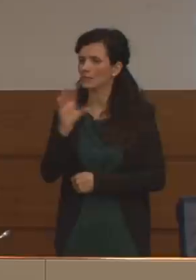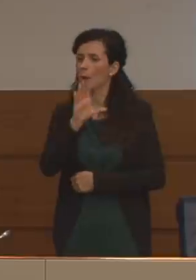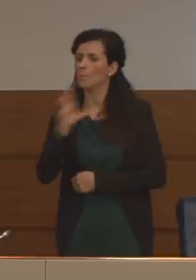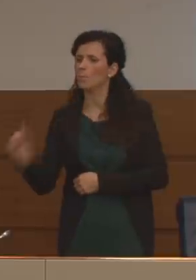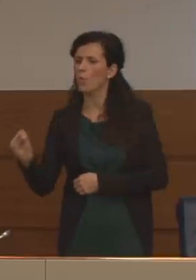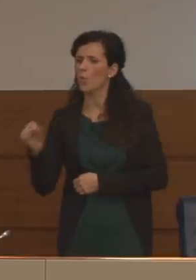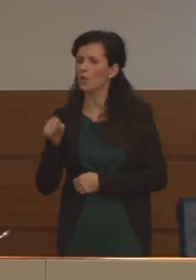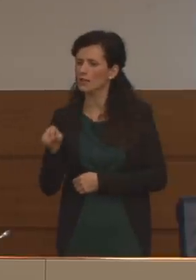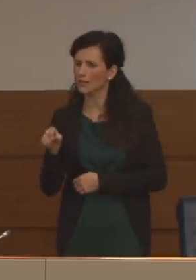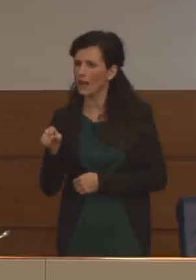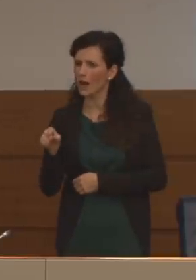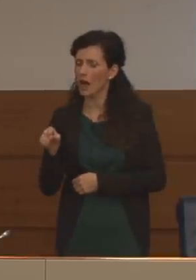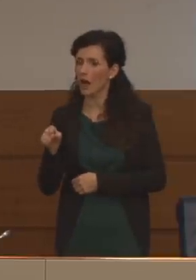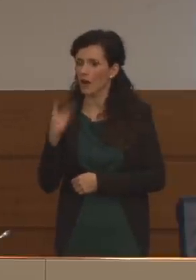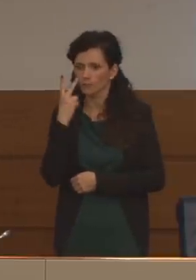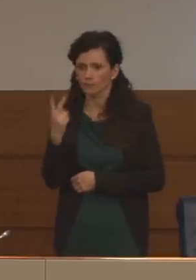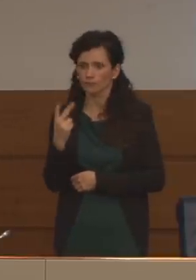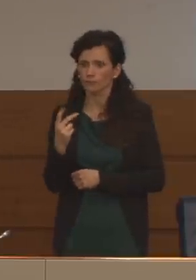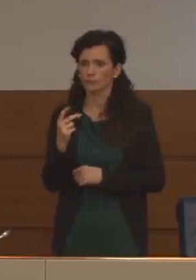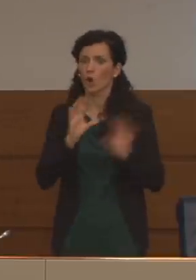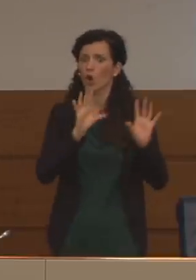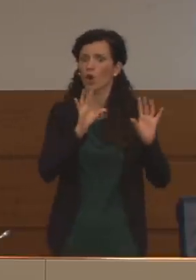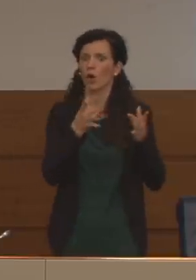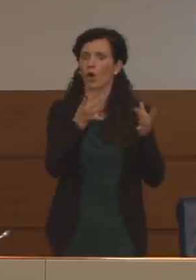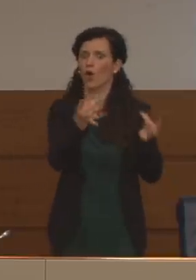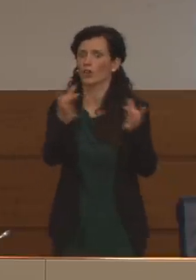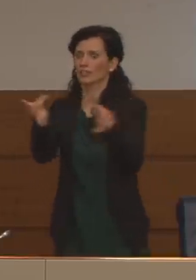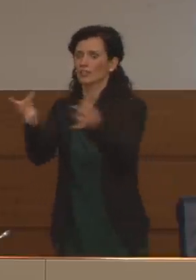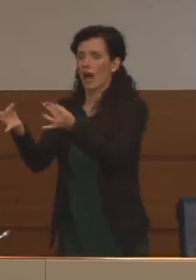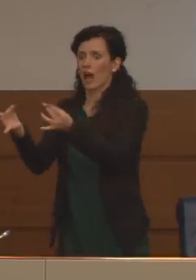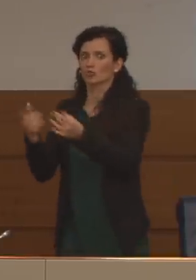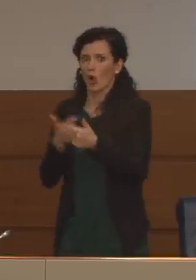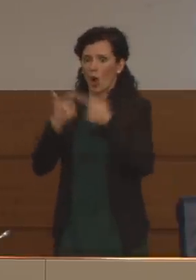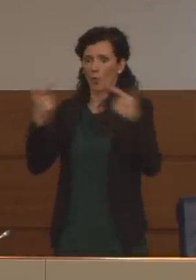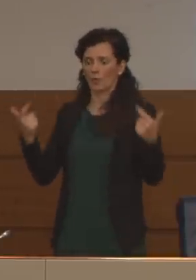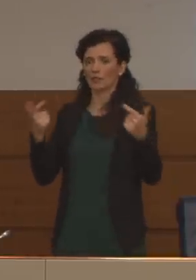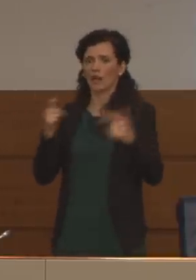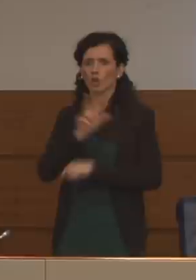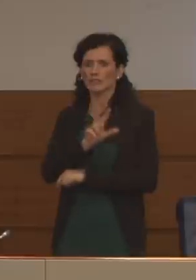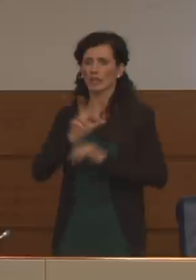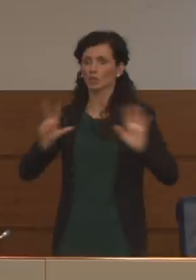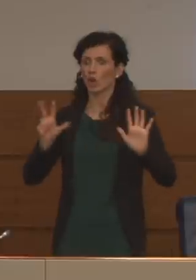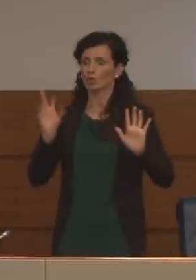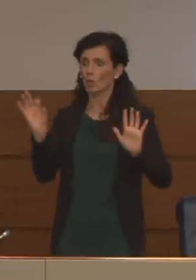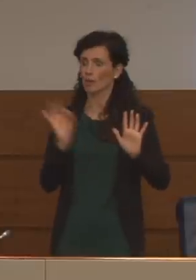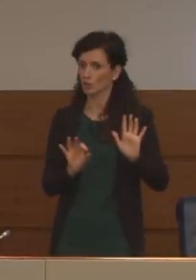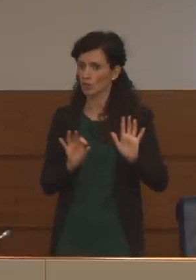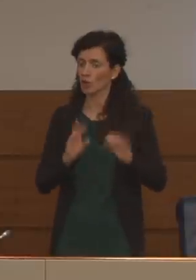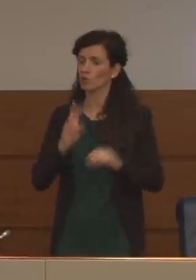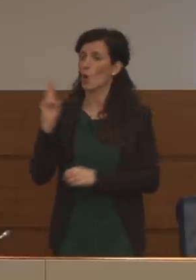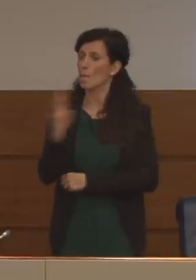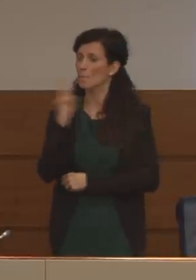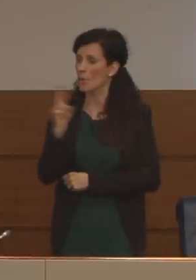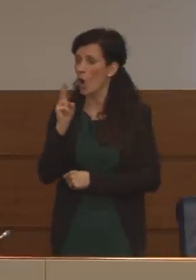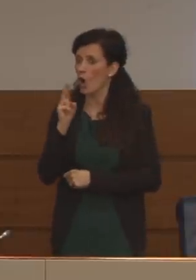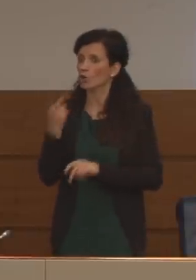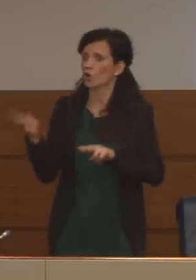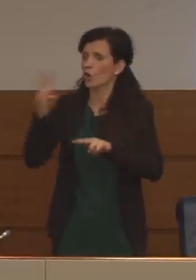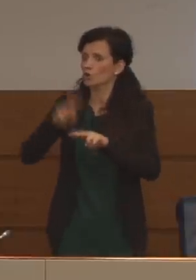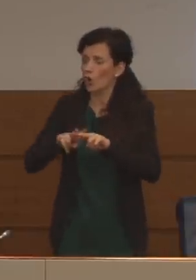molto aumentati praticamente se faccio bene il conto del 38% addirittura i morti raddoppiati da 8 a 16,